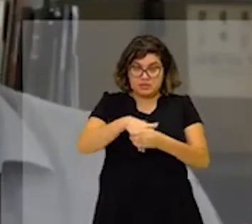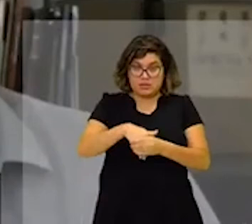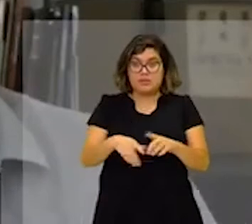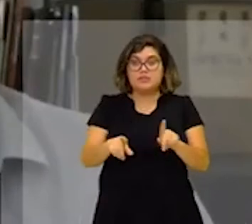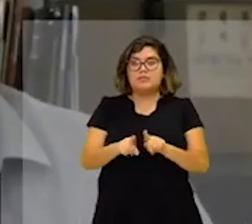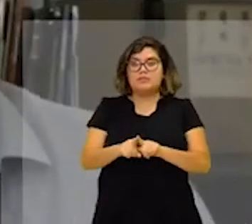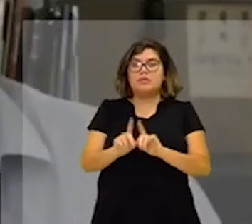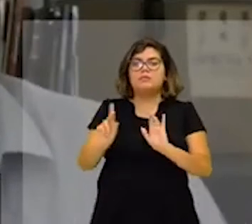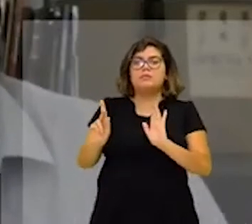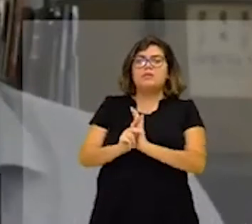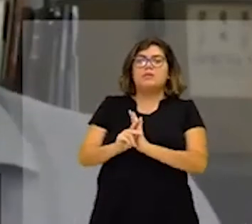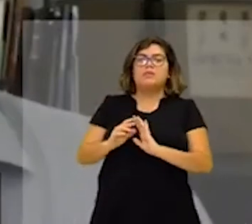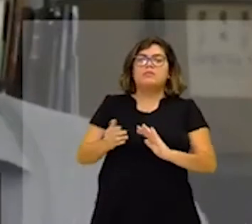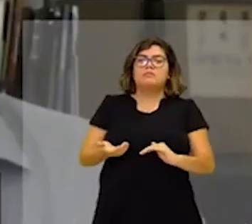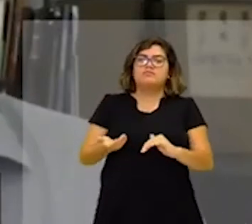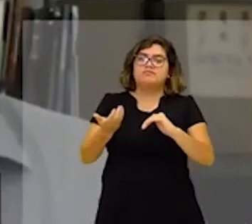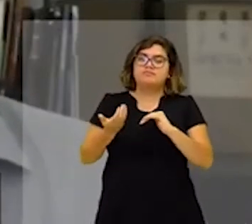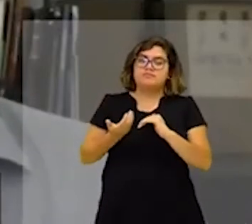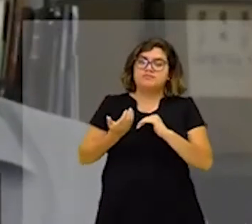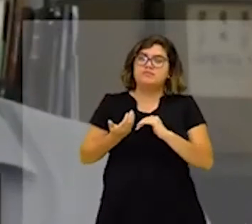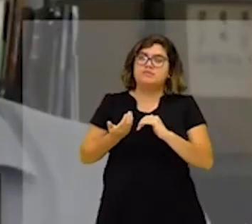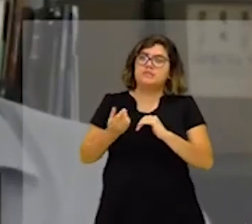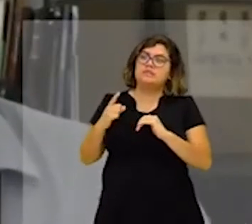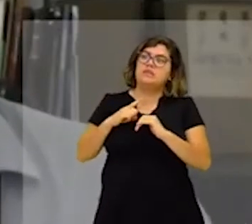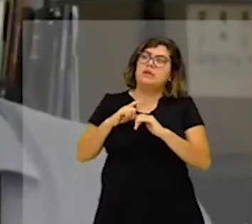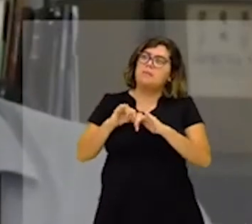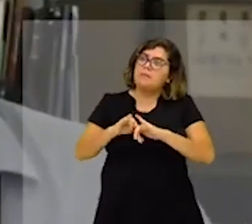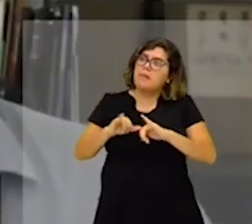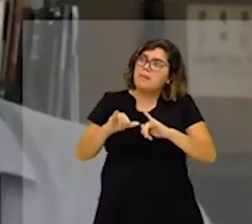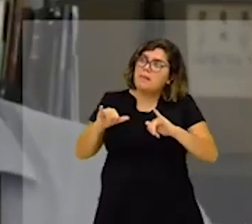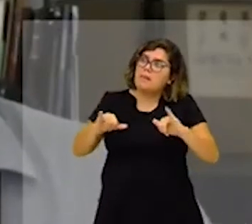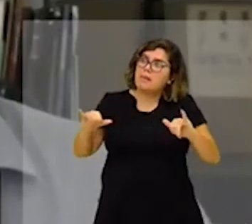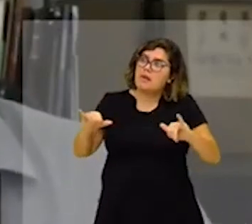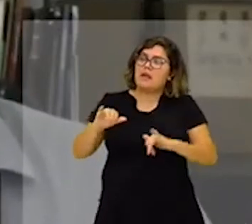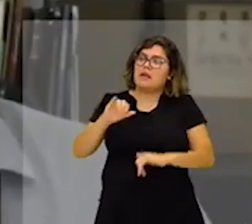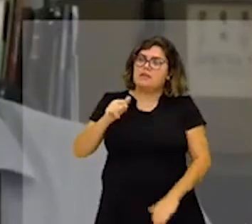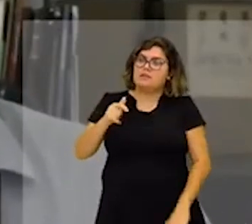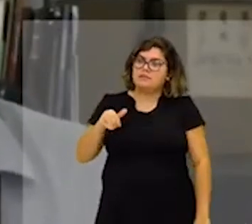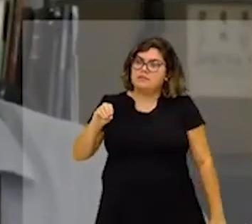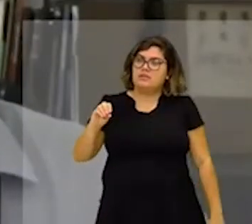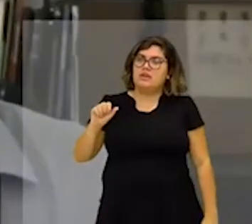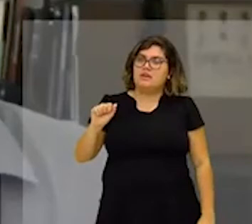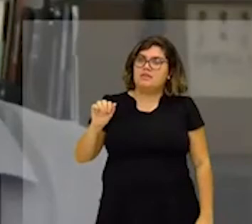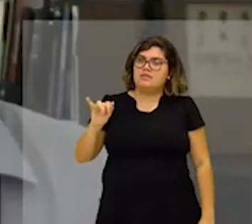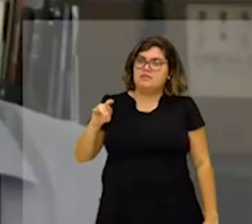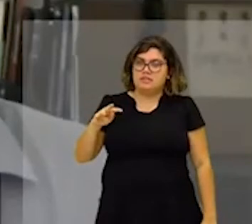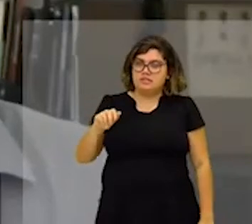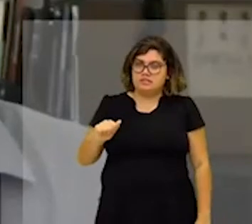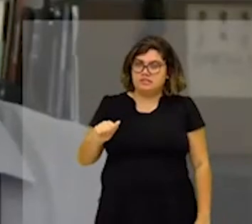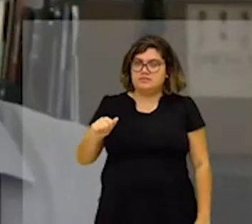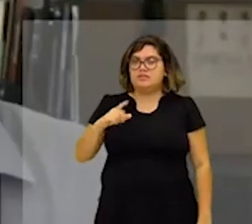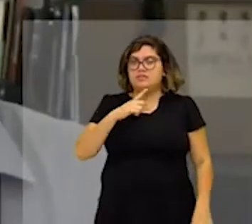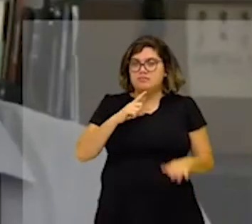próximo Congresso Nacional né ampliar essas ações afirmativas para o espectro das eleições nós somos